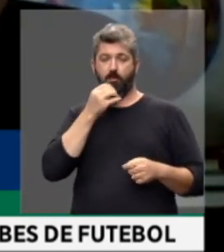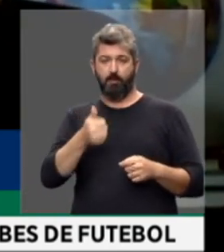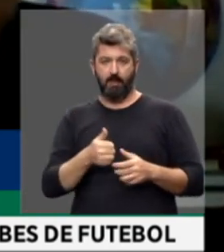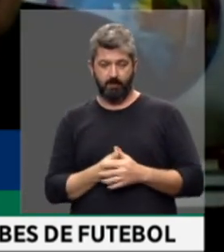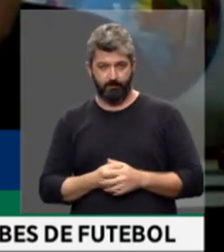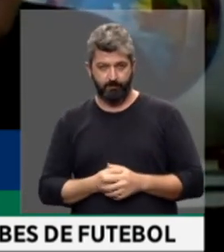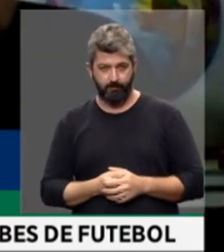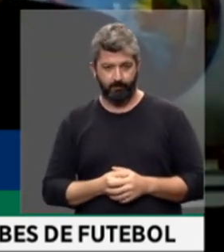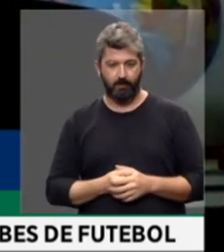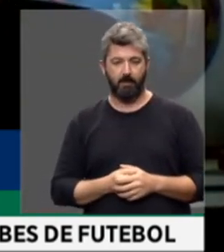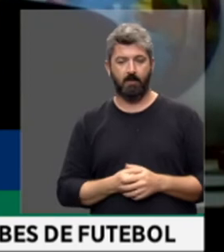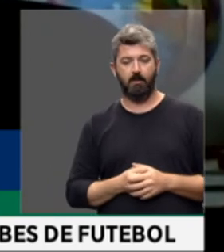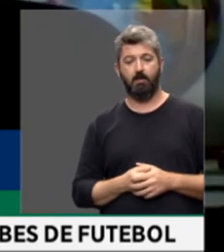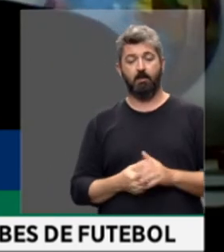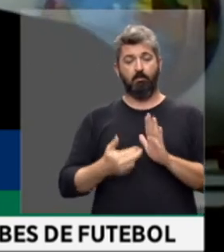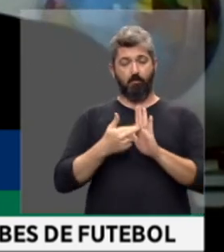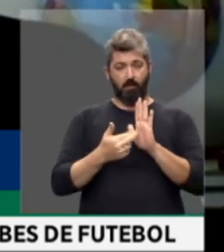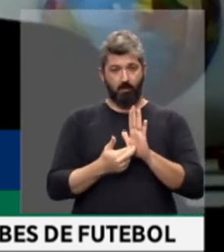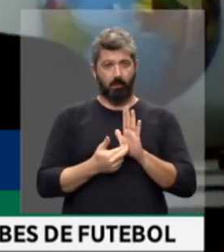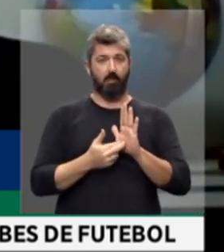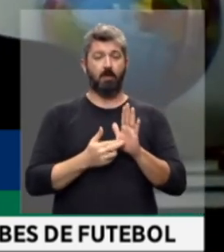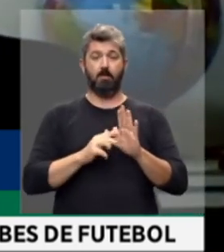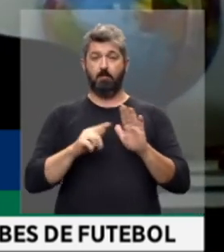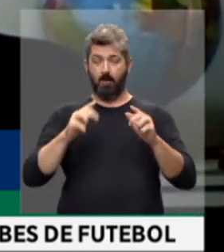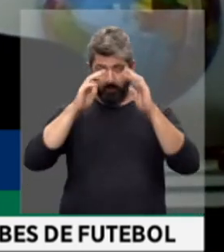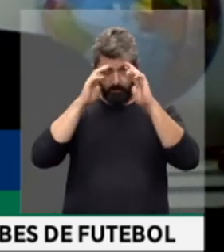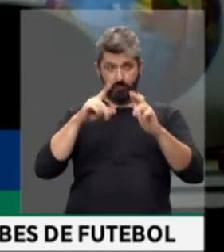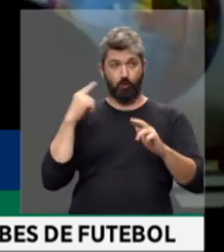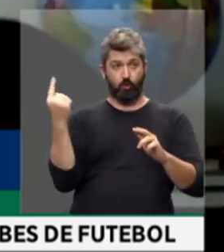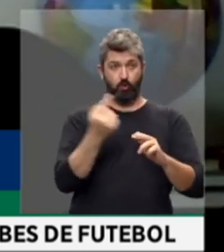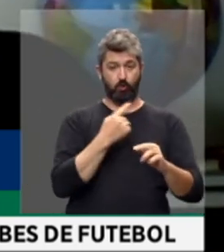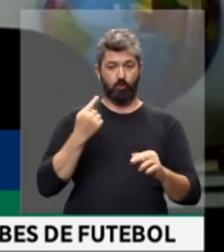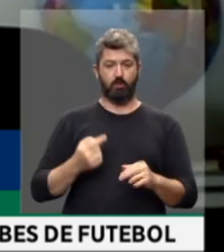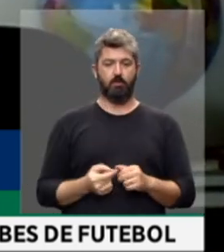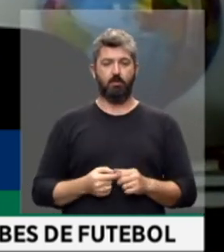E A ECONOMIA ESTARIA FUNCIONANDO COM OS SEUS CRITÉ RIOS. COM OS SEUS CUIDADOS, COM SUAS REGRAS. MAS